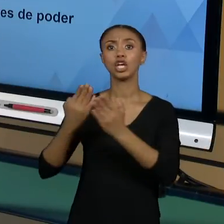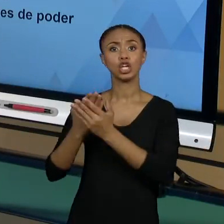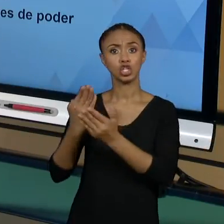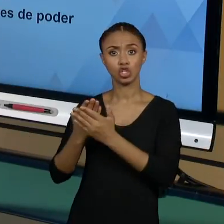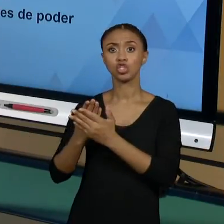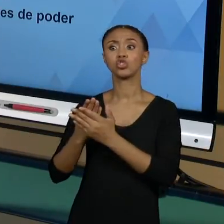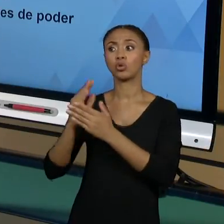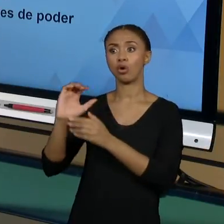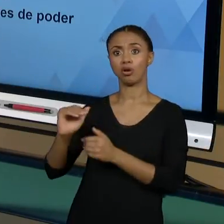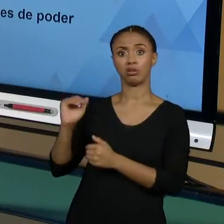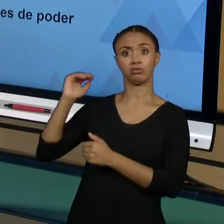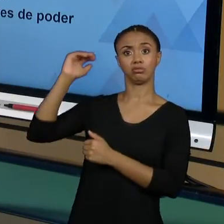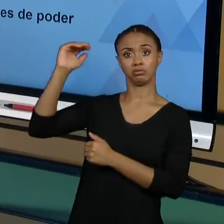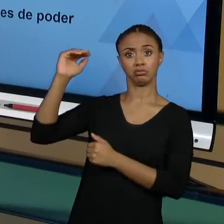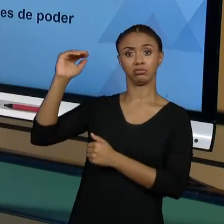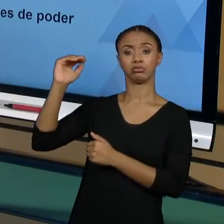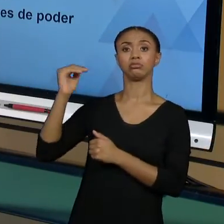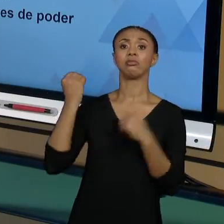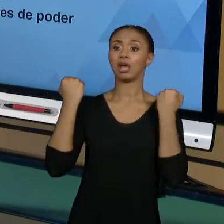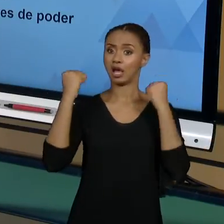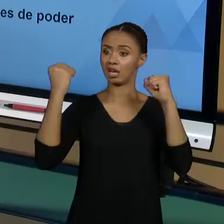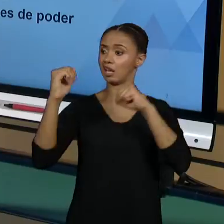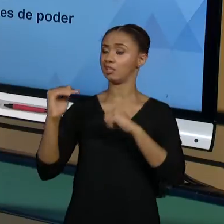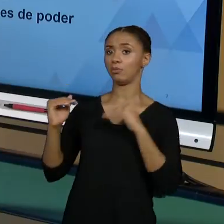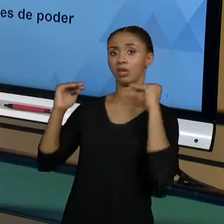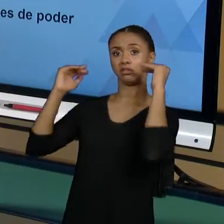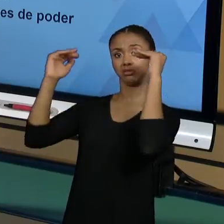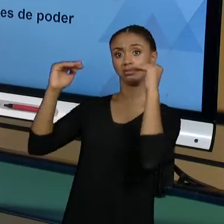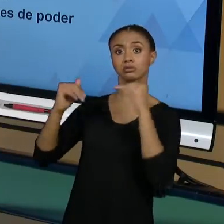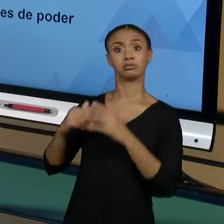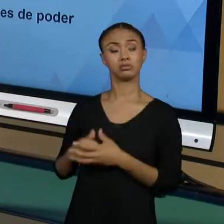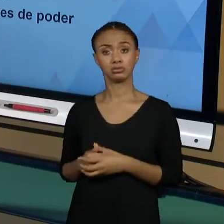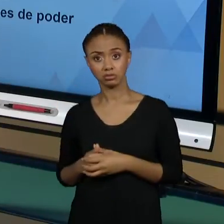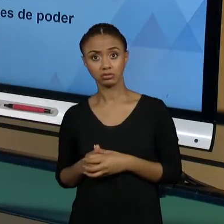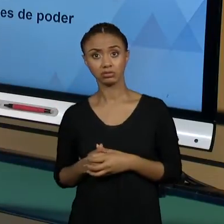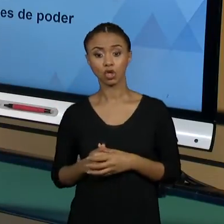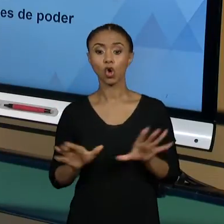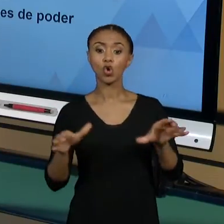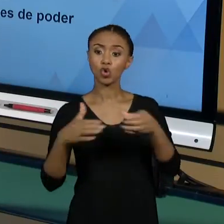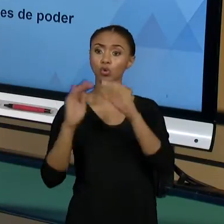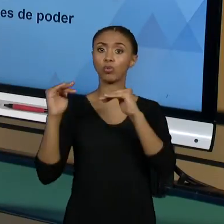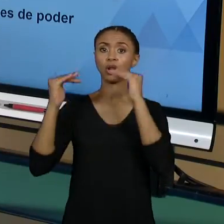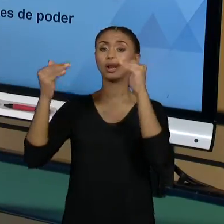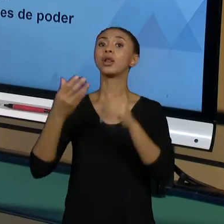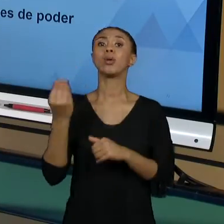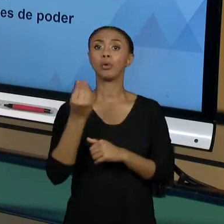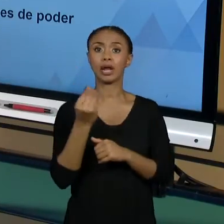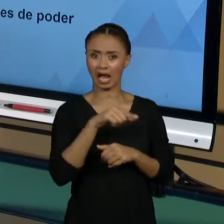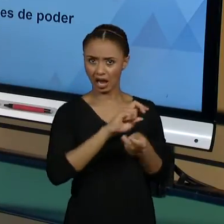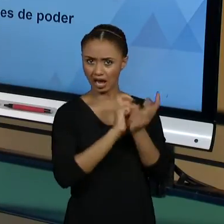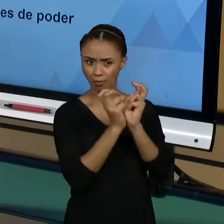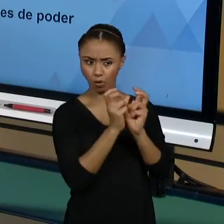ELITE, NOS CLUBES DE ELITE, POR QUÊ? FOI A CAPOEIRA QUE MUDOU? NÃO, O QUE MUDOU FOI A